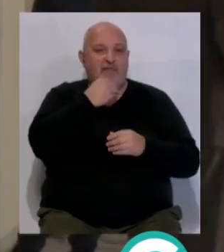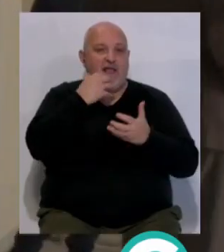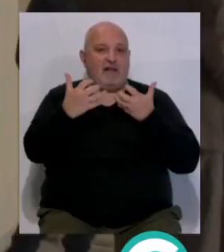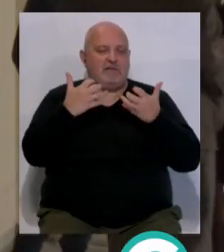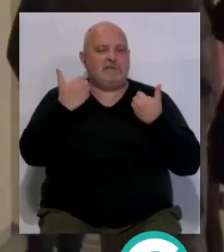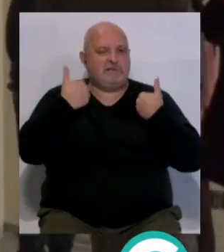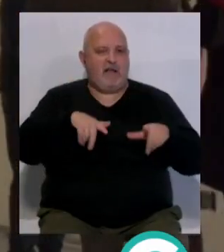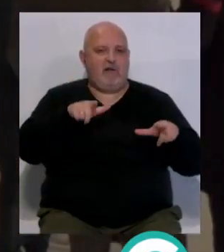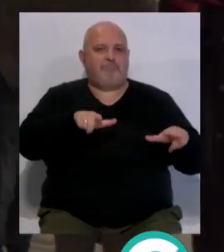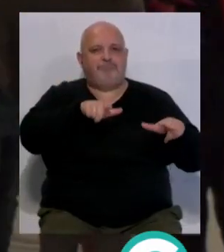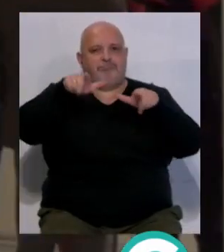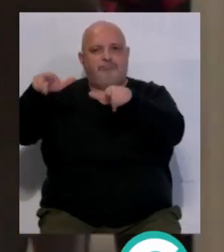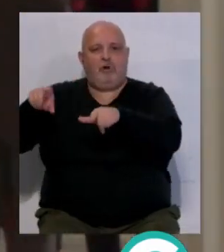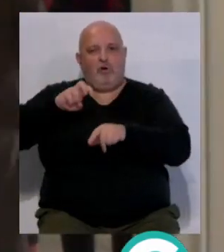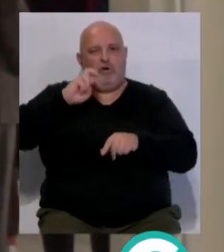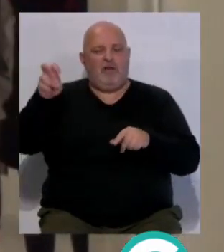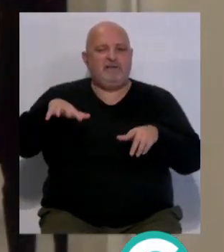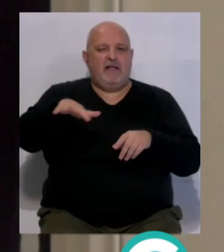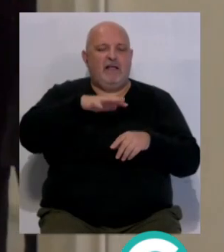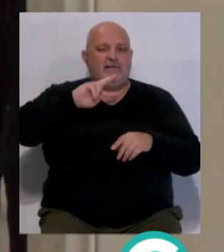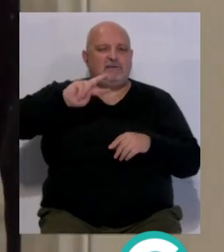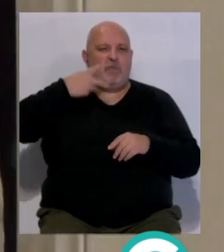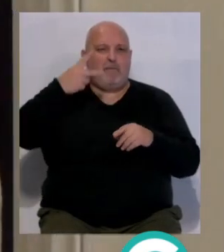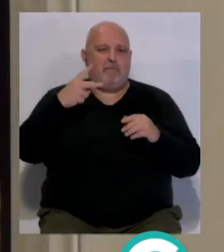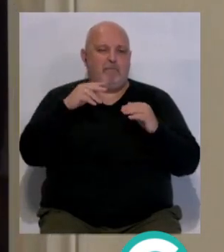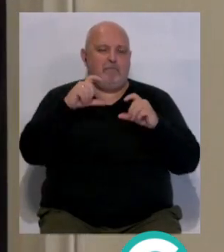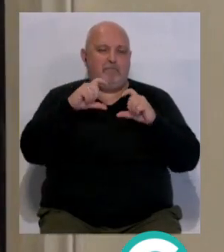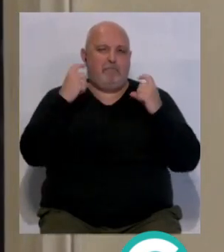ya nueva sede en el salón de los espejos en la segunda del Antiguo rectorado en calle